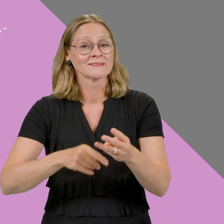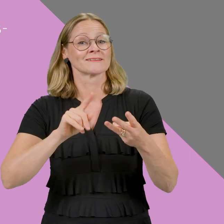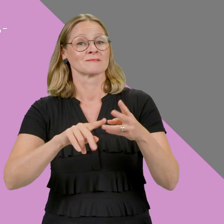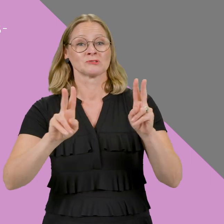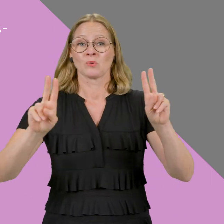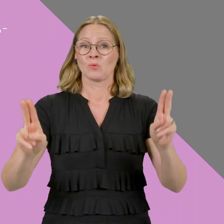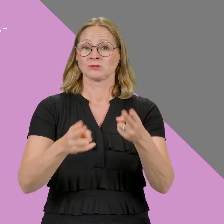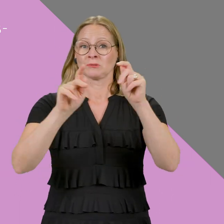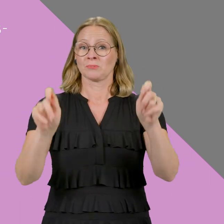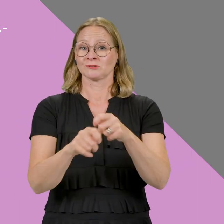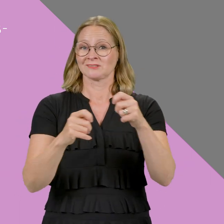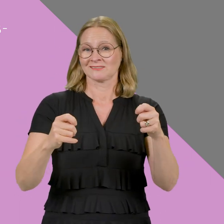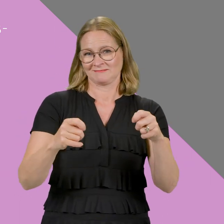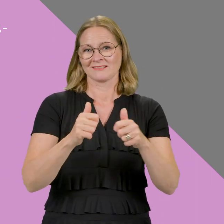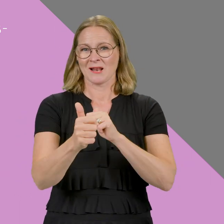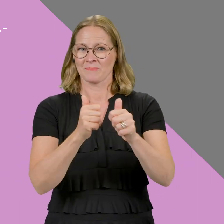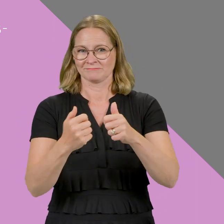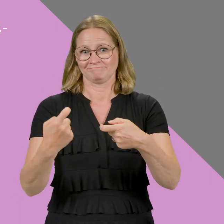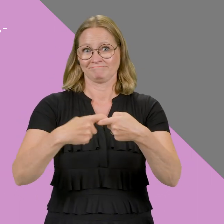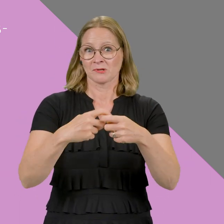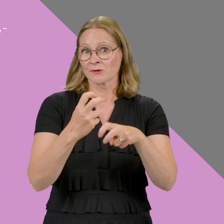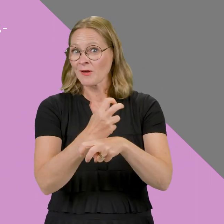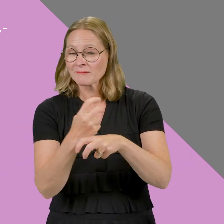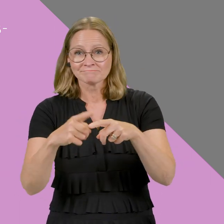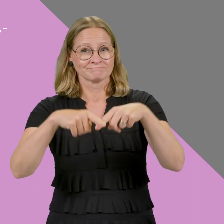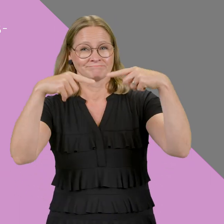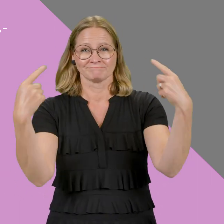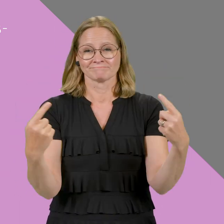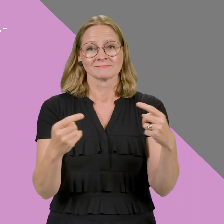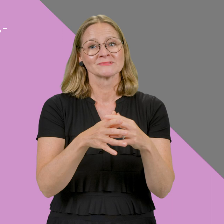ja Uuden Musiikin Kilpailun yhteydessä kokeiltiin ensimmäistä kertaa -